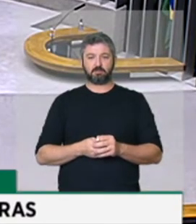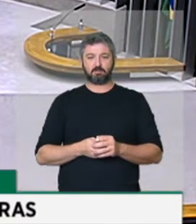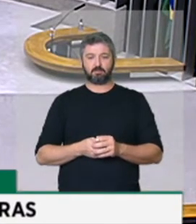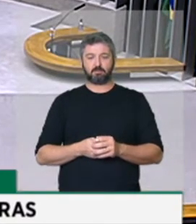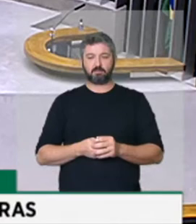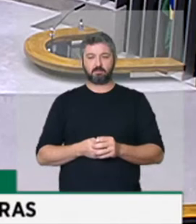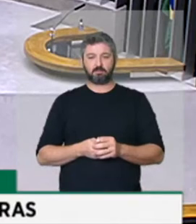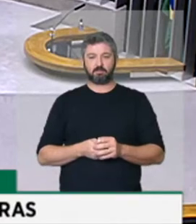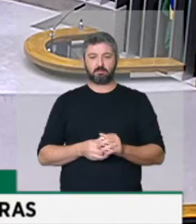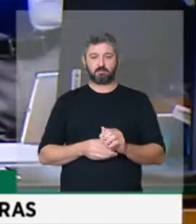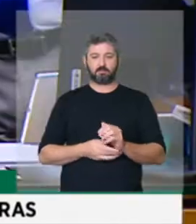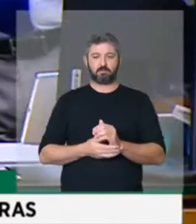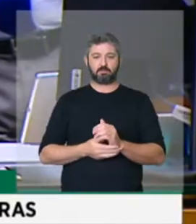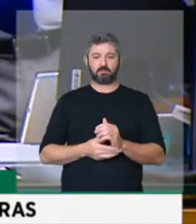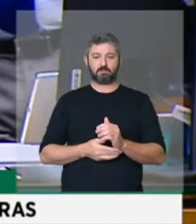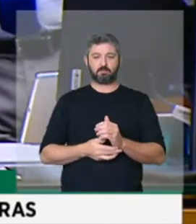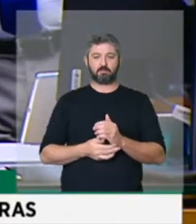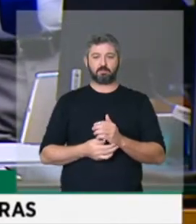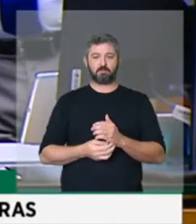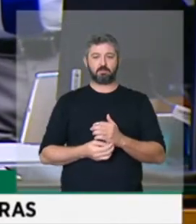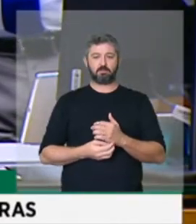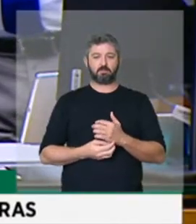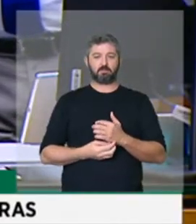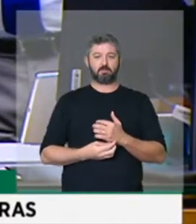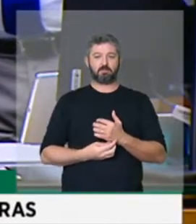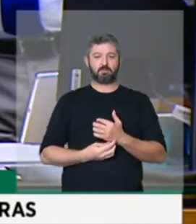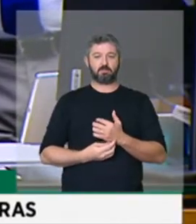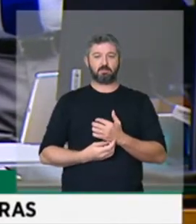PEDIR A V.EXA. QUE... INSCREVA O DEPUTADO PAULO RAMOS, NOSSO PRIMEIRO VICE-LÍDER PARA FALAR PELA LIDERANÇA DO